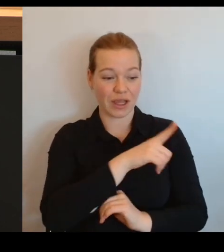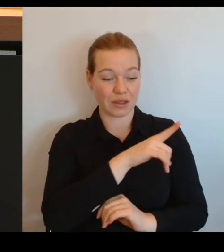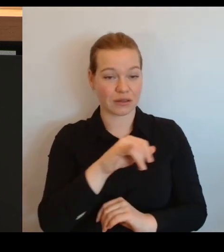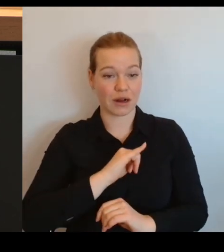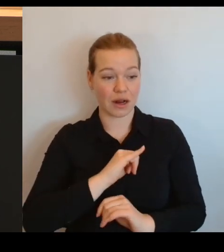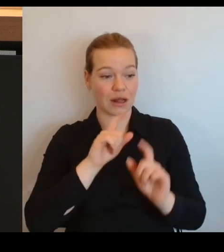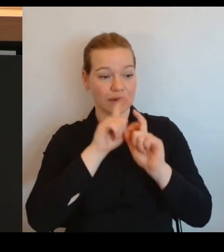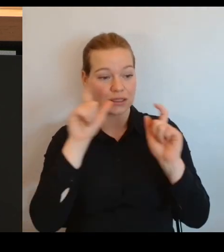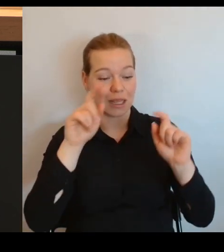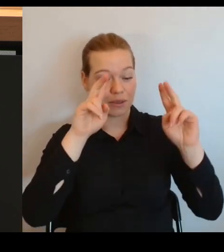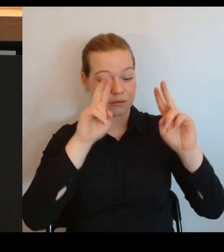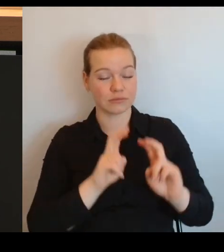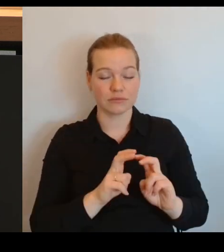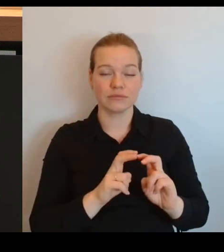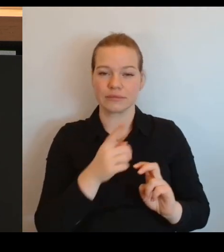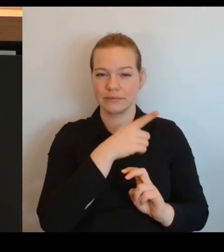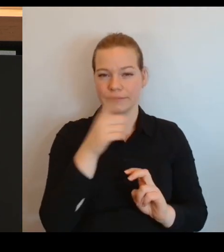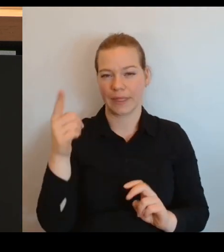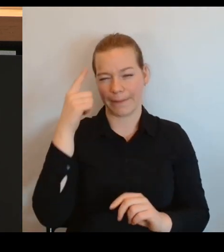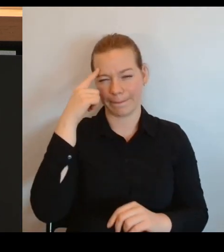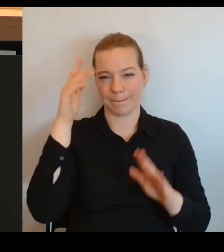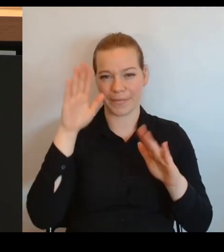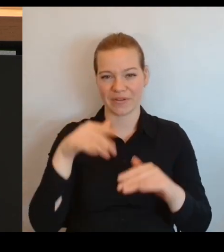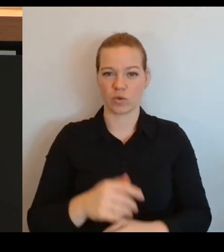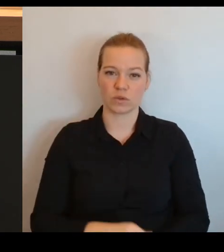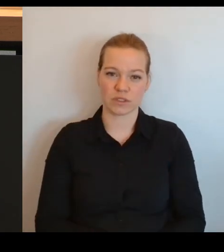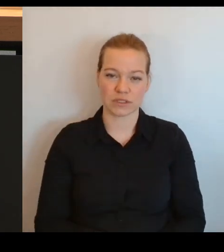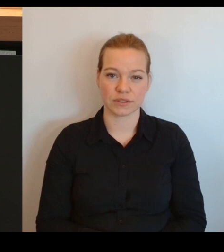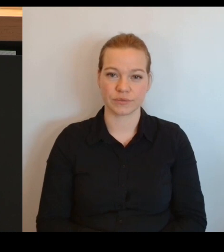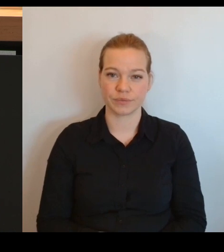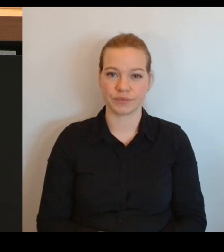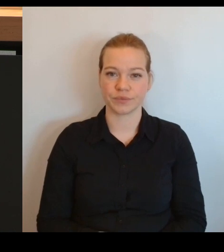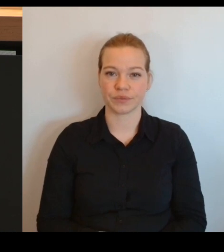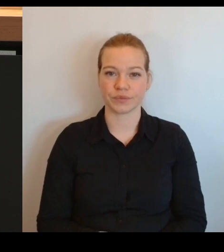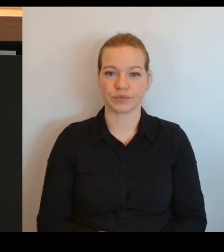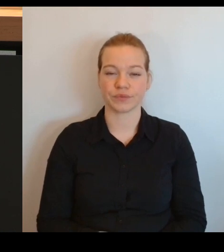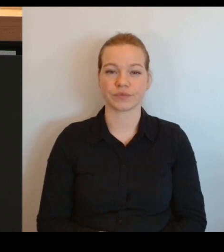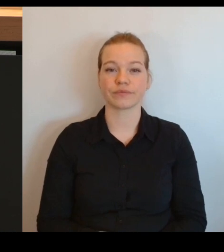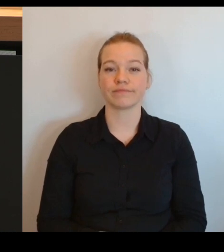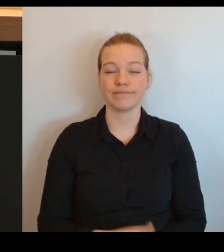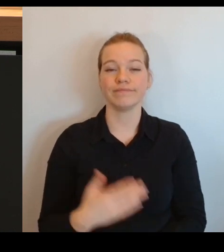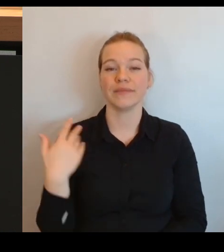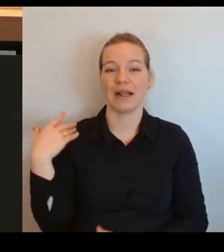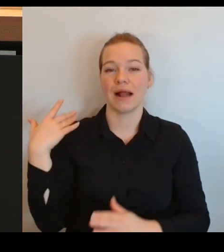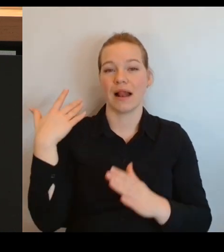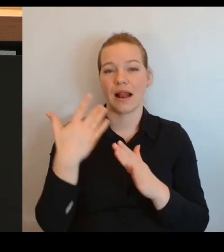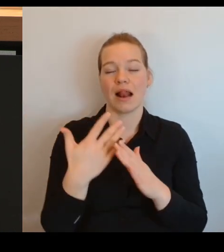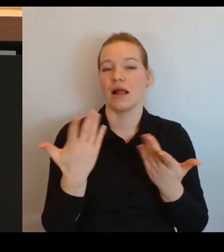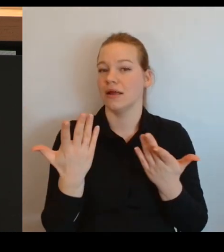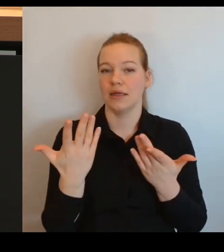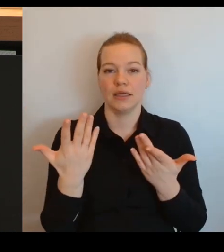Diese Versäumnisse der Vergangenheit führen übrigens dazu, dass es inzwischen eine sehr, sehr hohe Quote von Verfrühungen